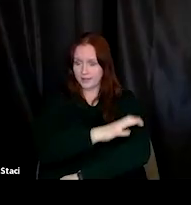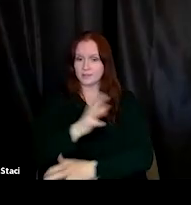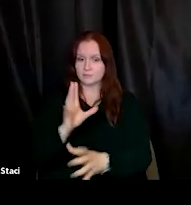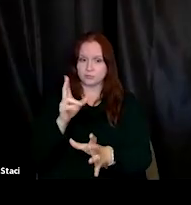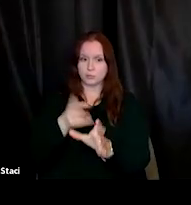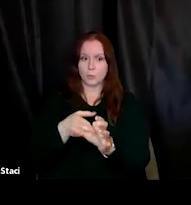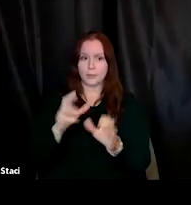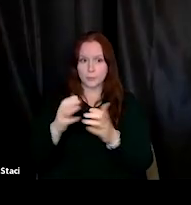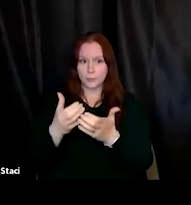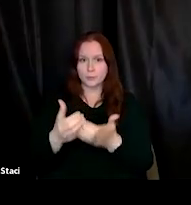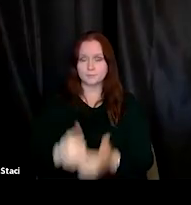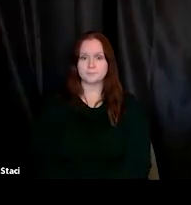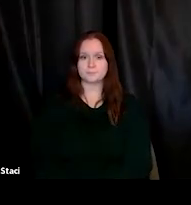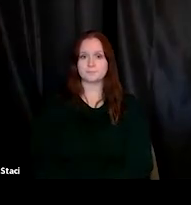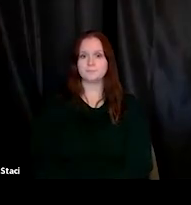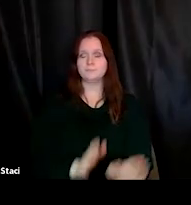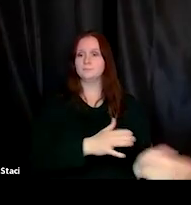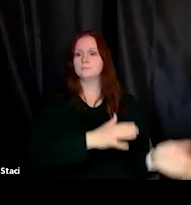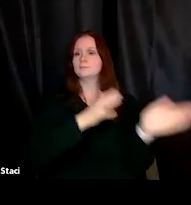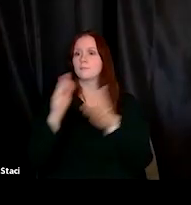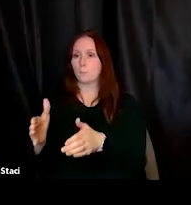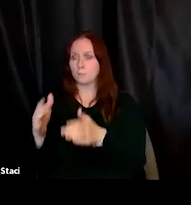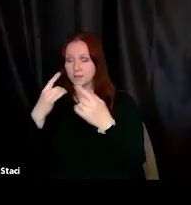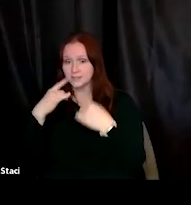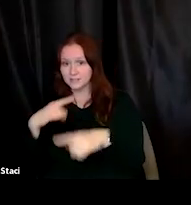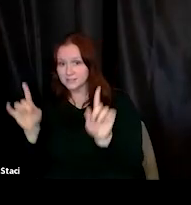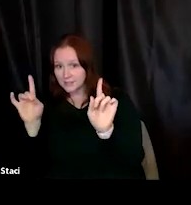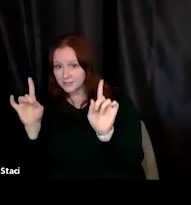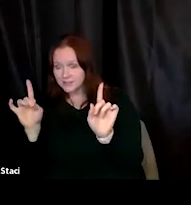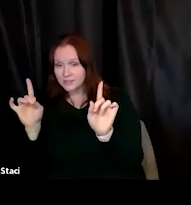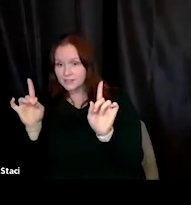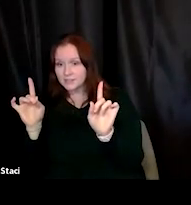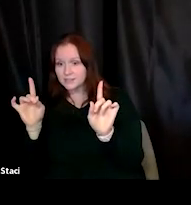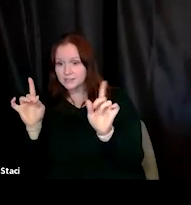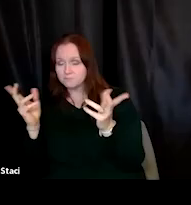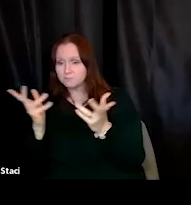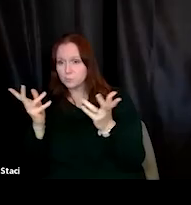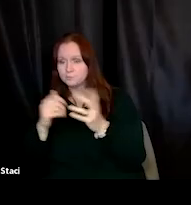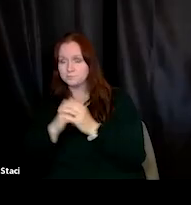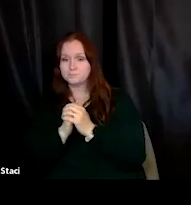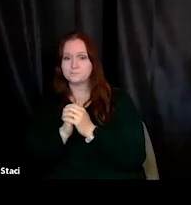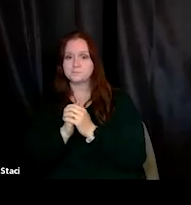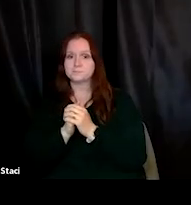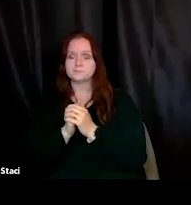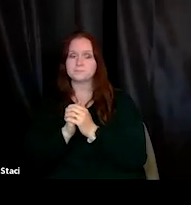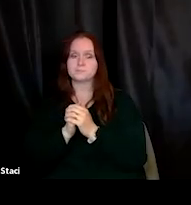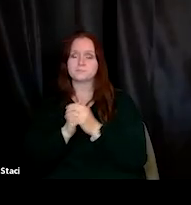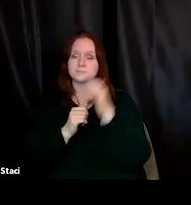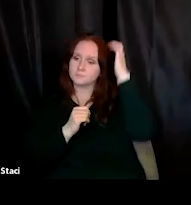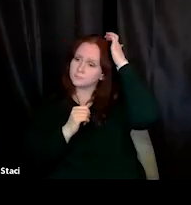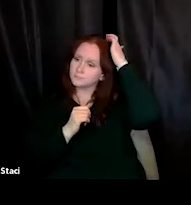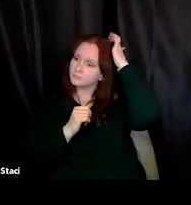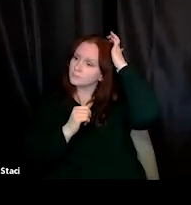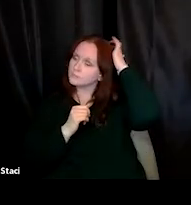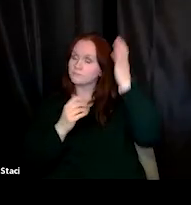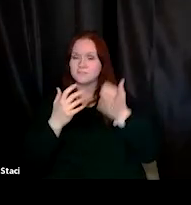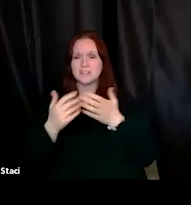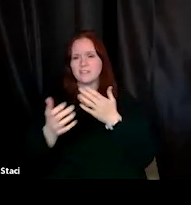dejamos que los clientes usen nuestros números de teléfono como contacto para diferentes solicitudes y demás.